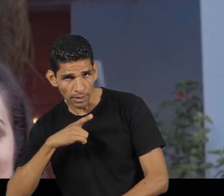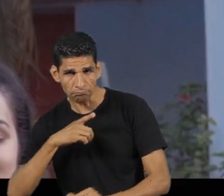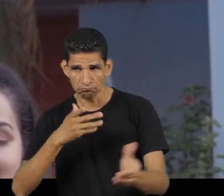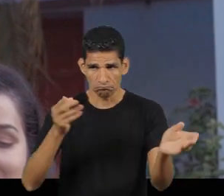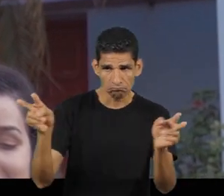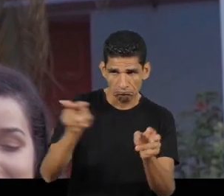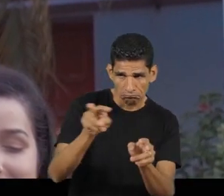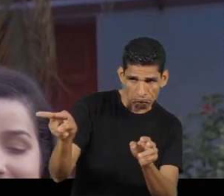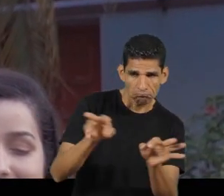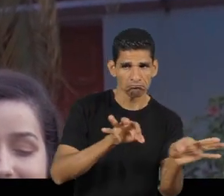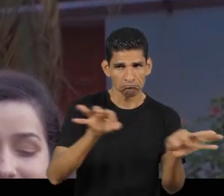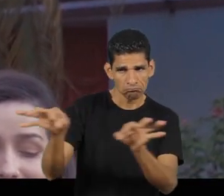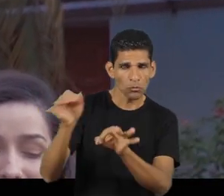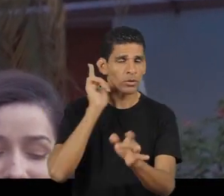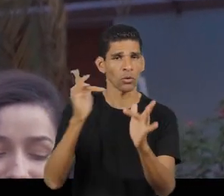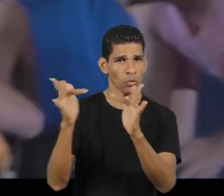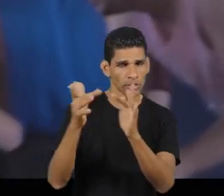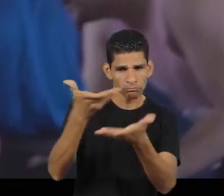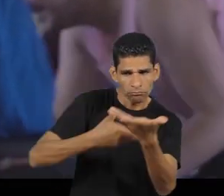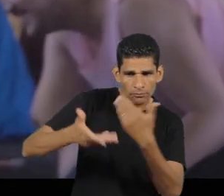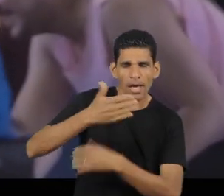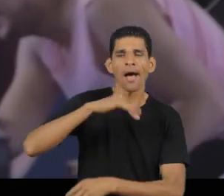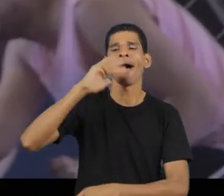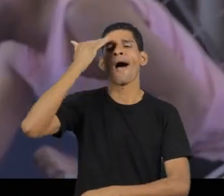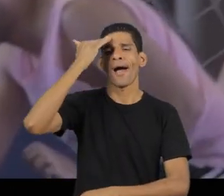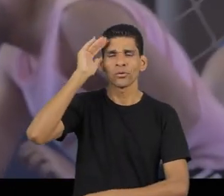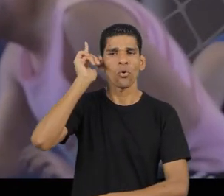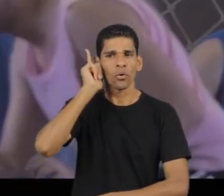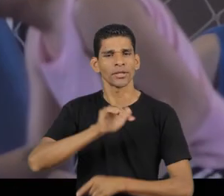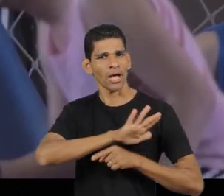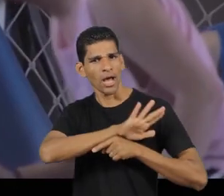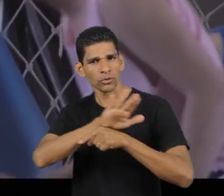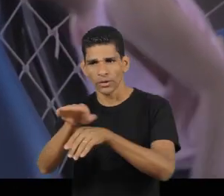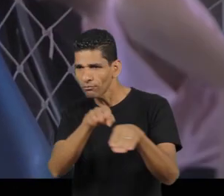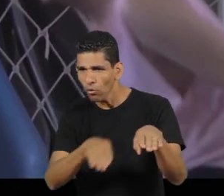pessoas com deficiência, e vice-versa, mais próximo nós chegaremos